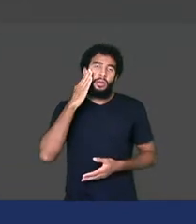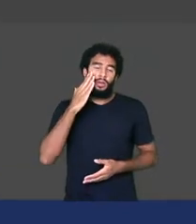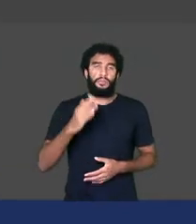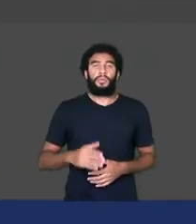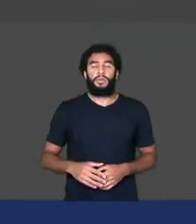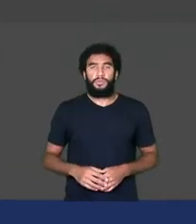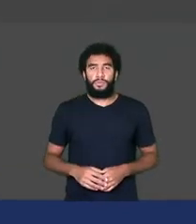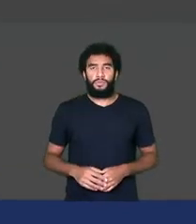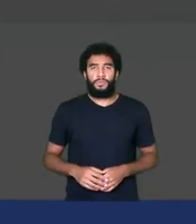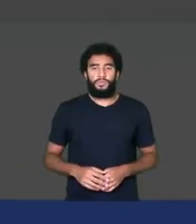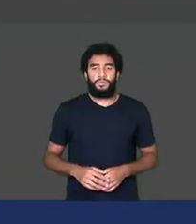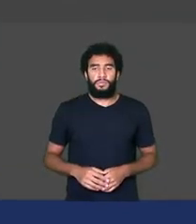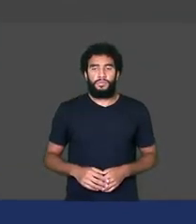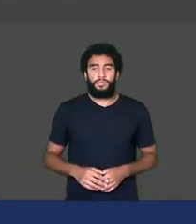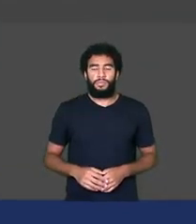MORTES QUE JÁ DECORREM DESSE